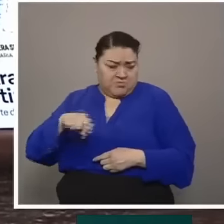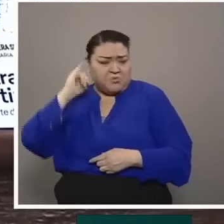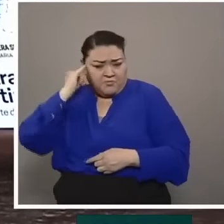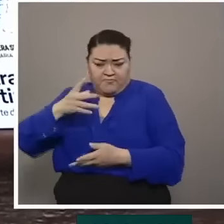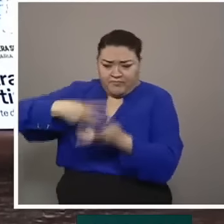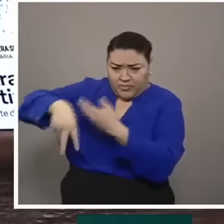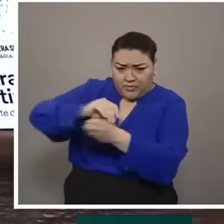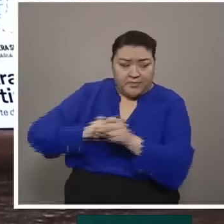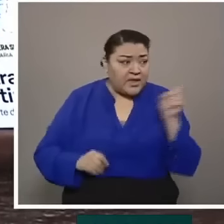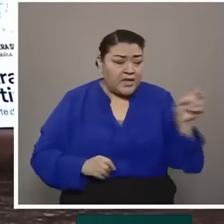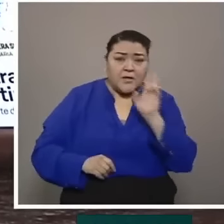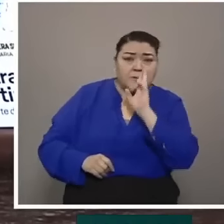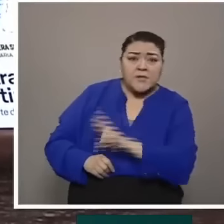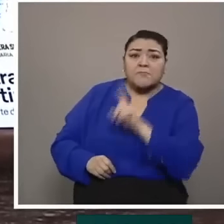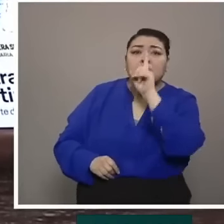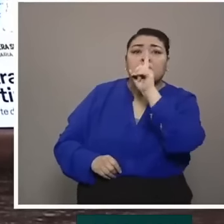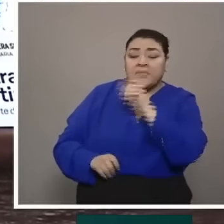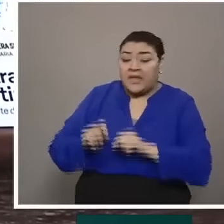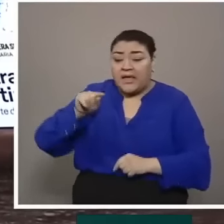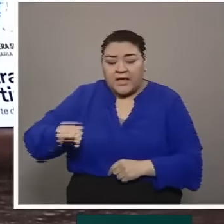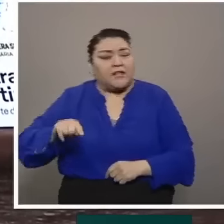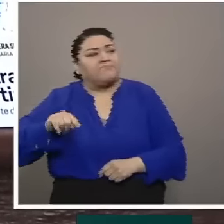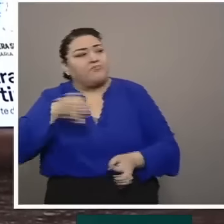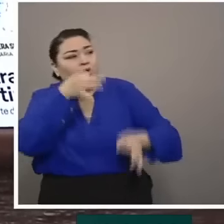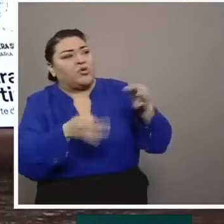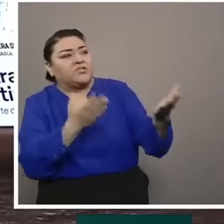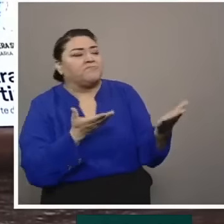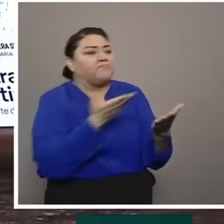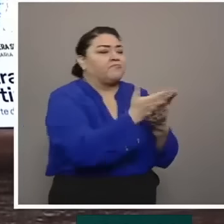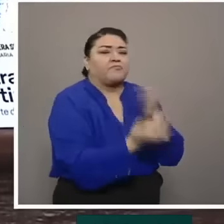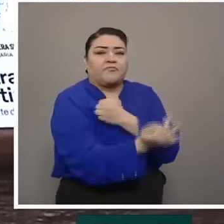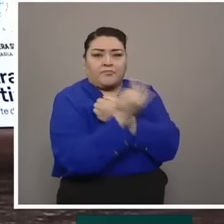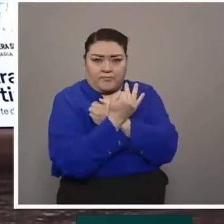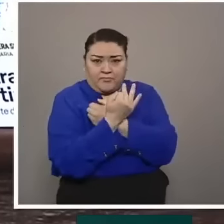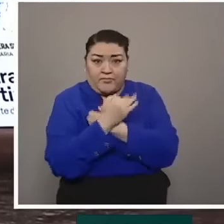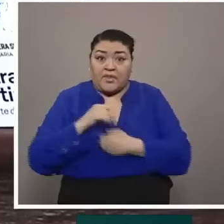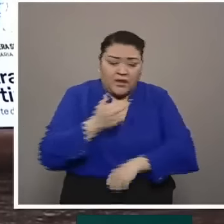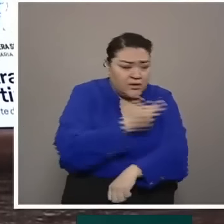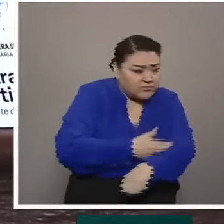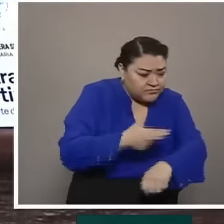promovió un juicio de amparo indirecto. Durante la tramitación del mismo, el poder legislativo